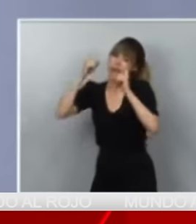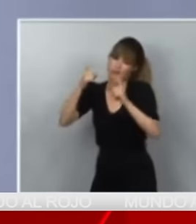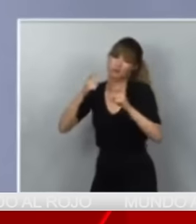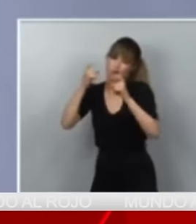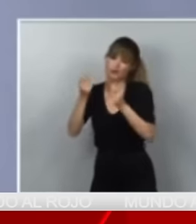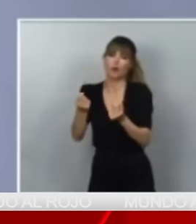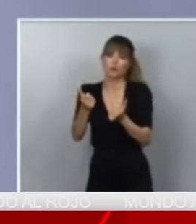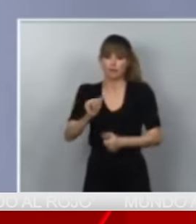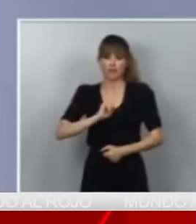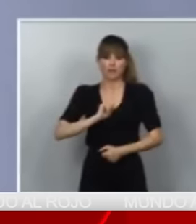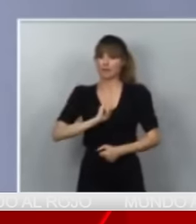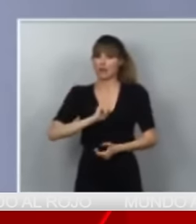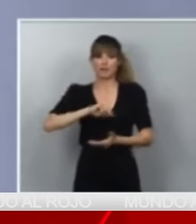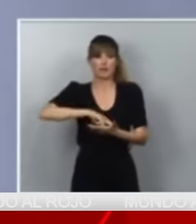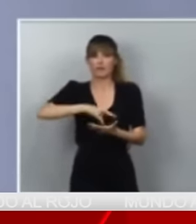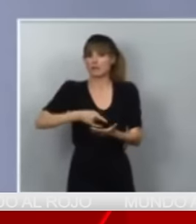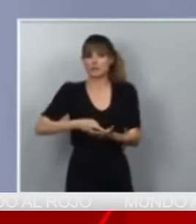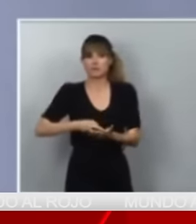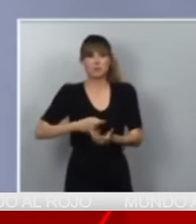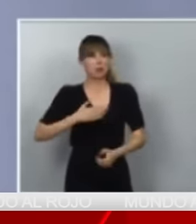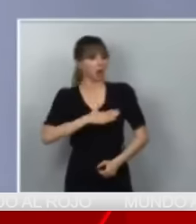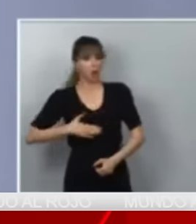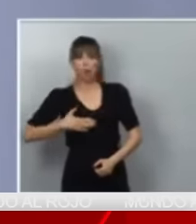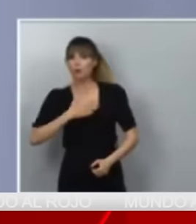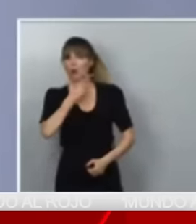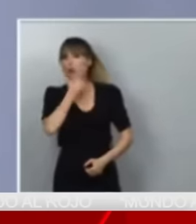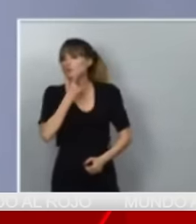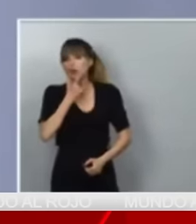identifiquen con un sistema que es muy cómodo muy fácil y que no va a generar